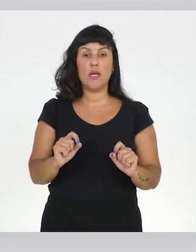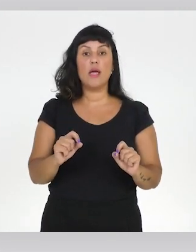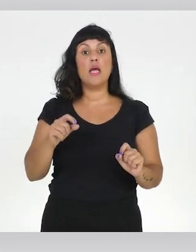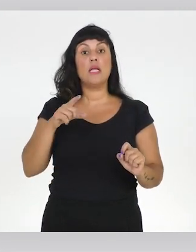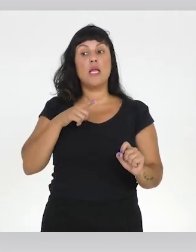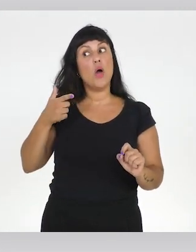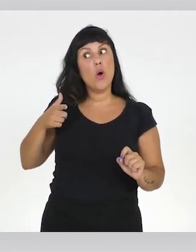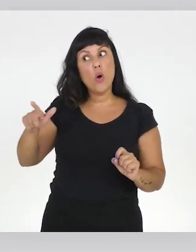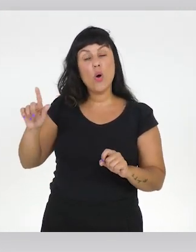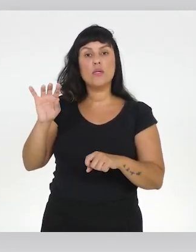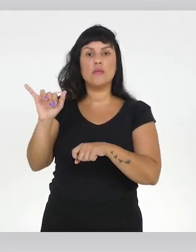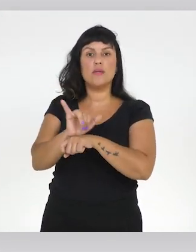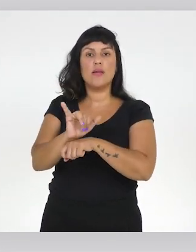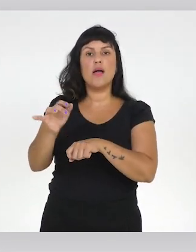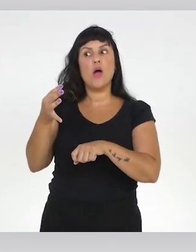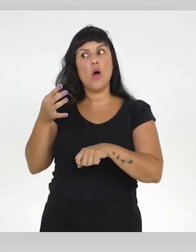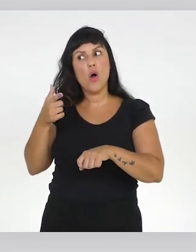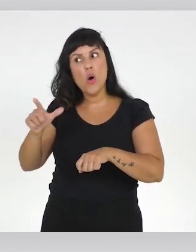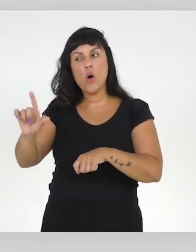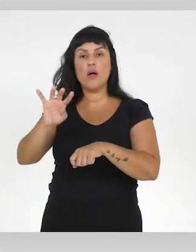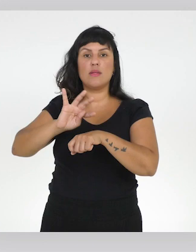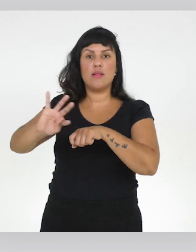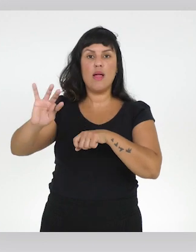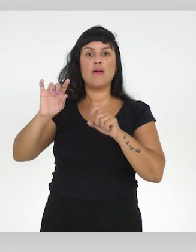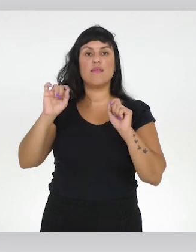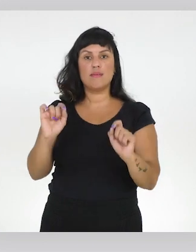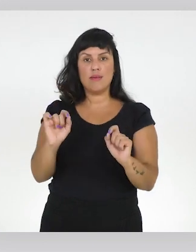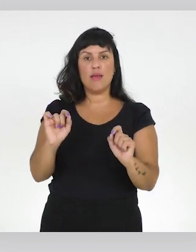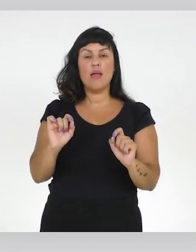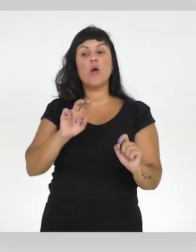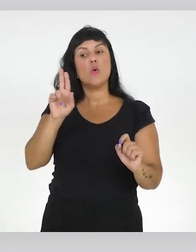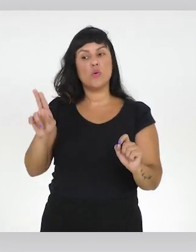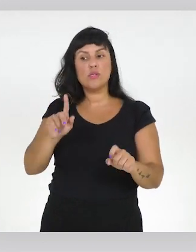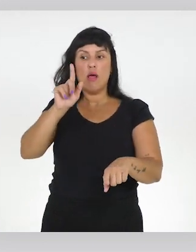Então eu trago para vocês aqui a nossa reflexão final dessa aula de hoje